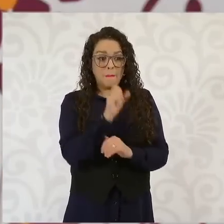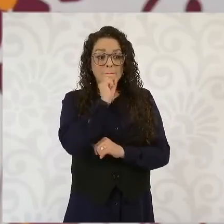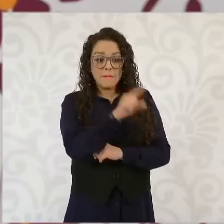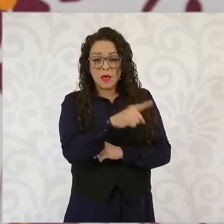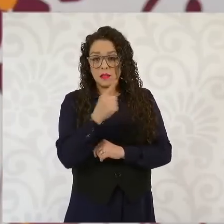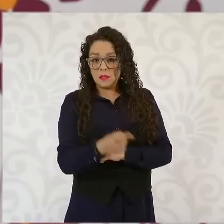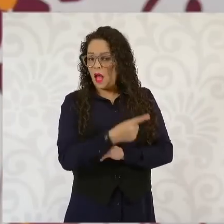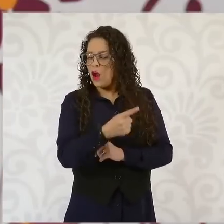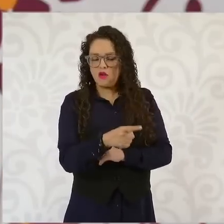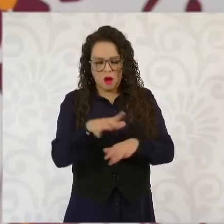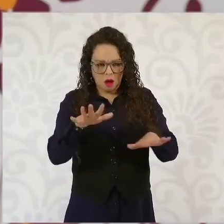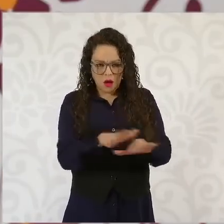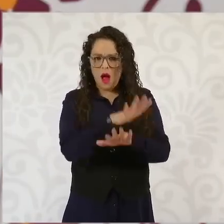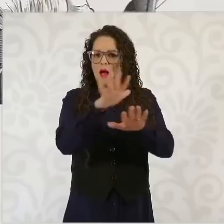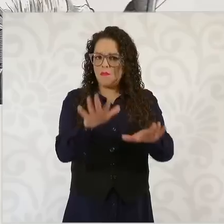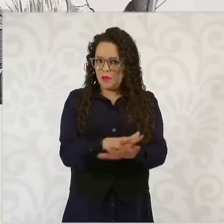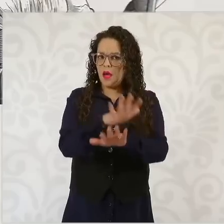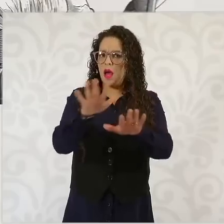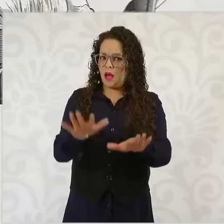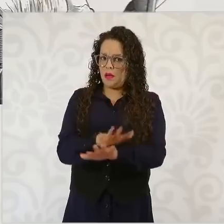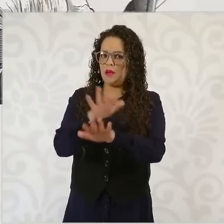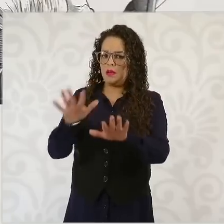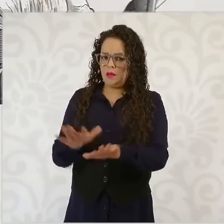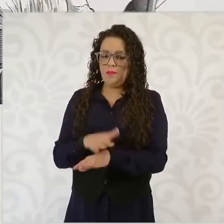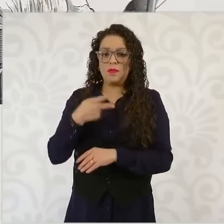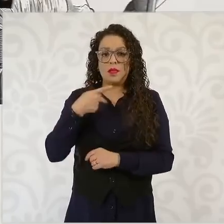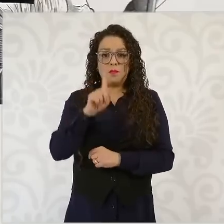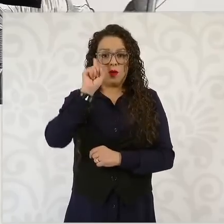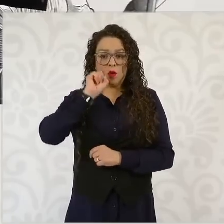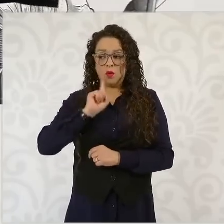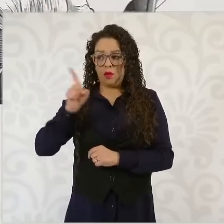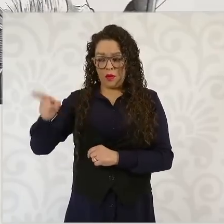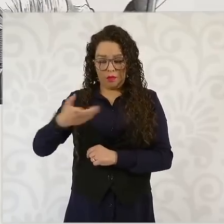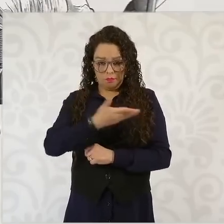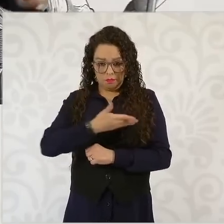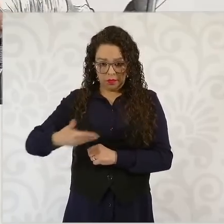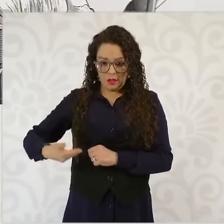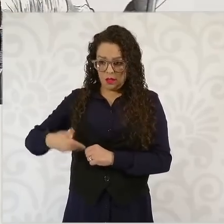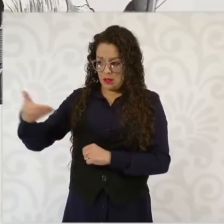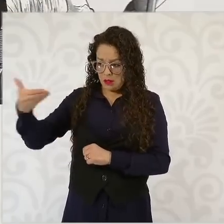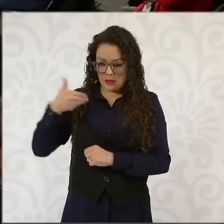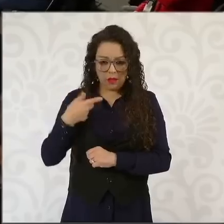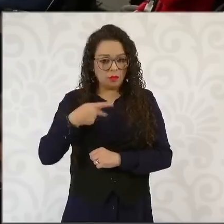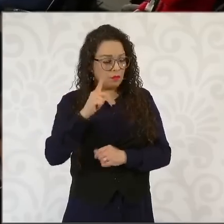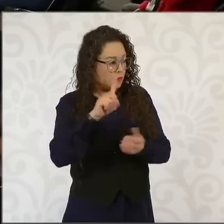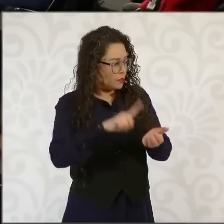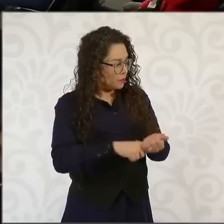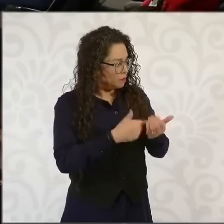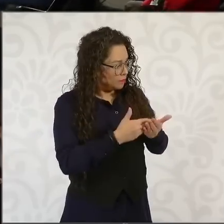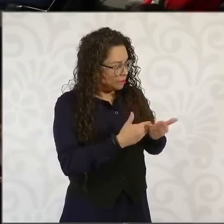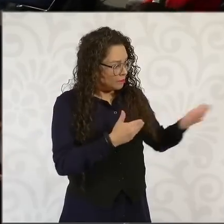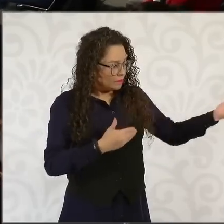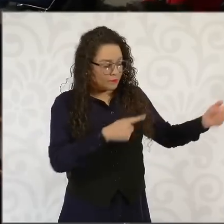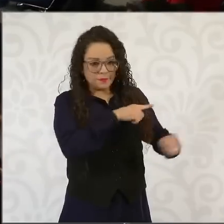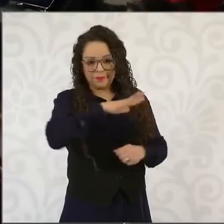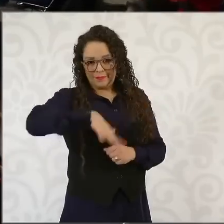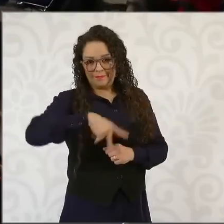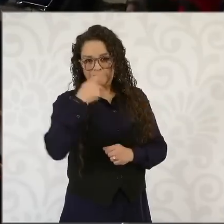ha pedido la presidenta es que organicemos cosa que Pepe Ah acaba de informar eh nos